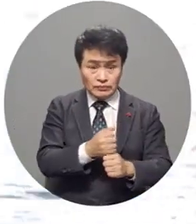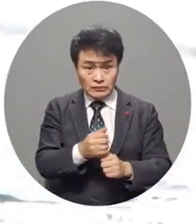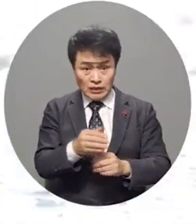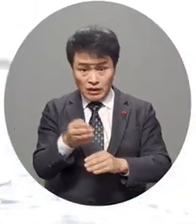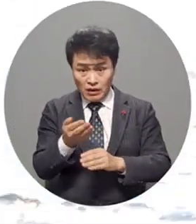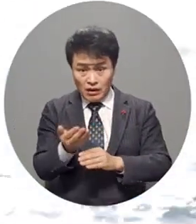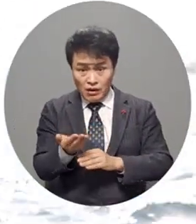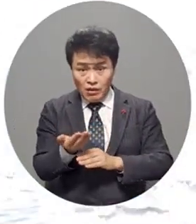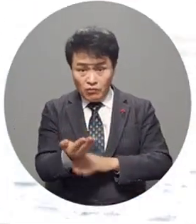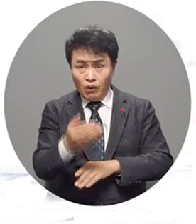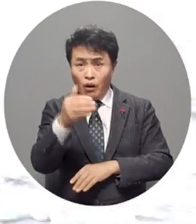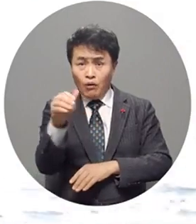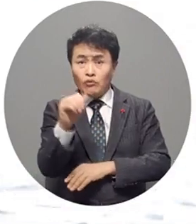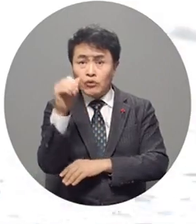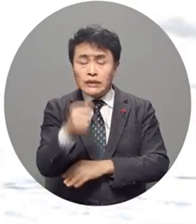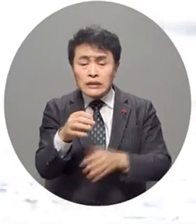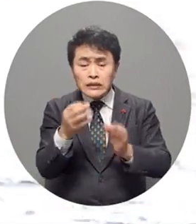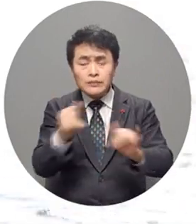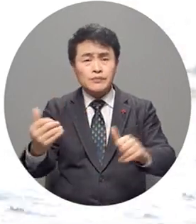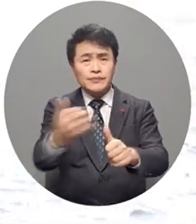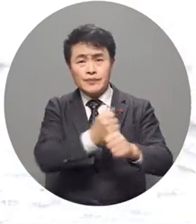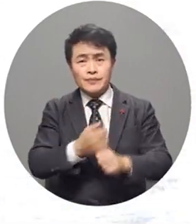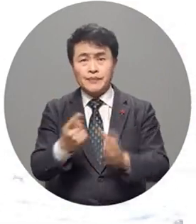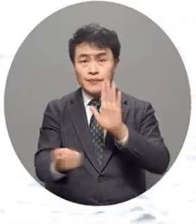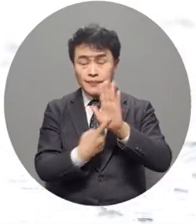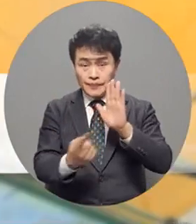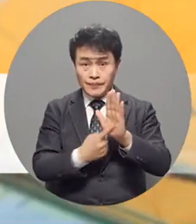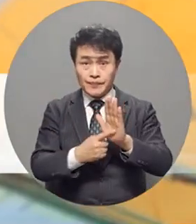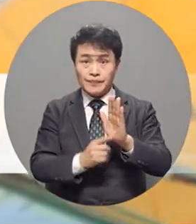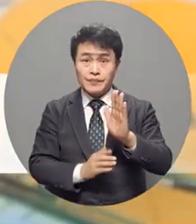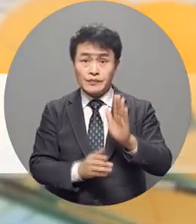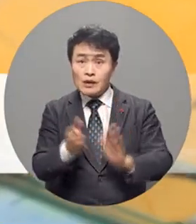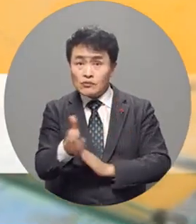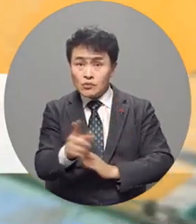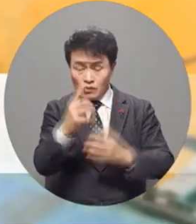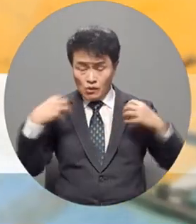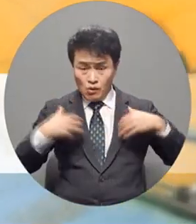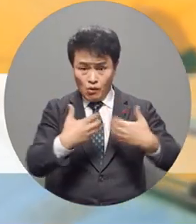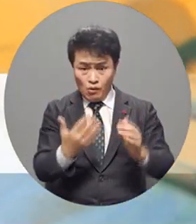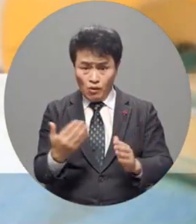한국 어선을 나포하고 선장 김 모 씨를 체포했다고 밝혔습니다.